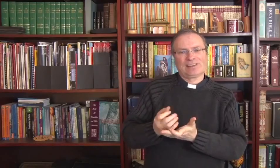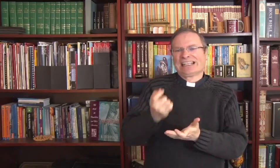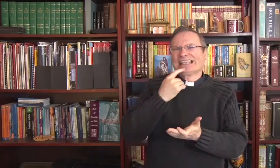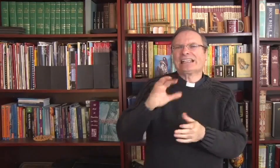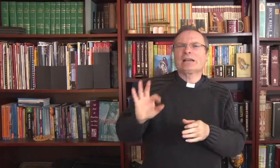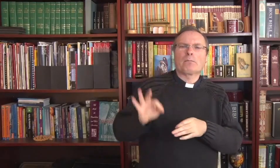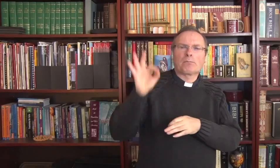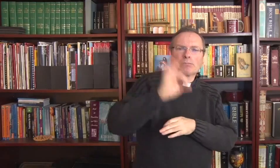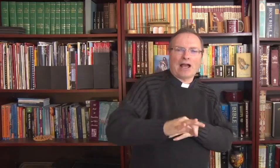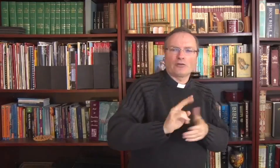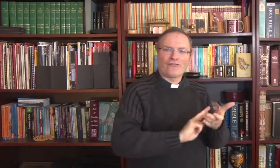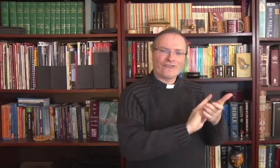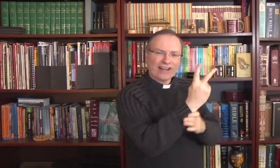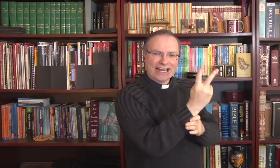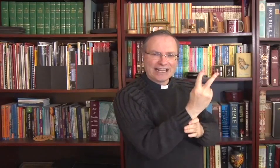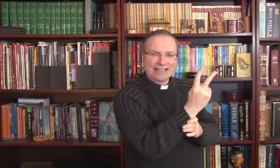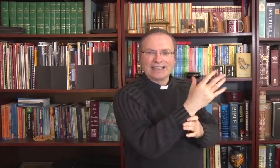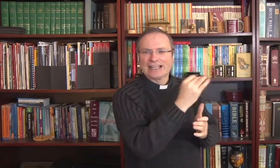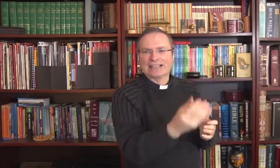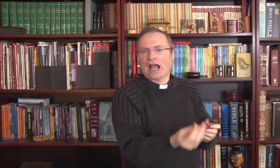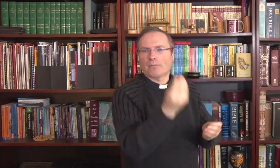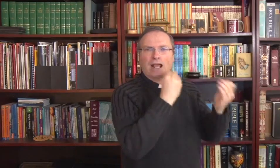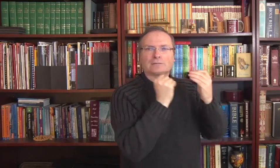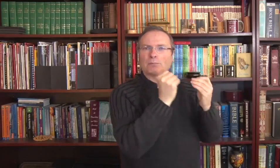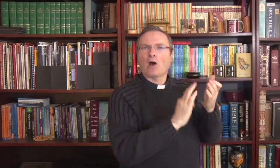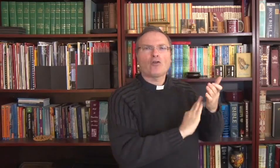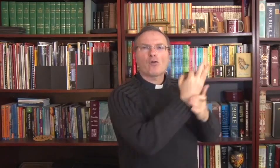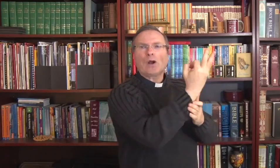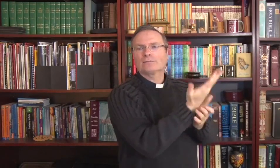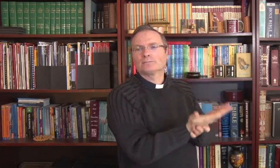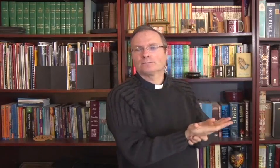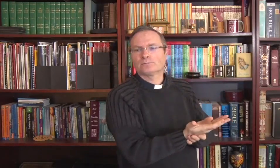Qui plante une vigne et n’en mange pas le fruit?